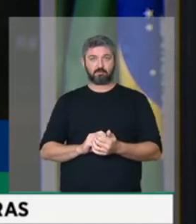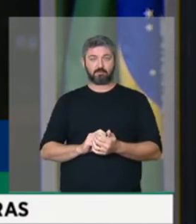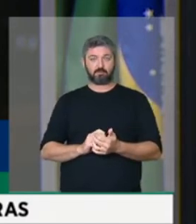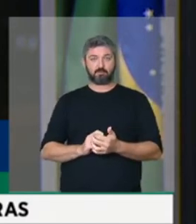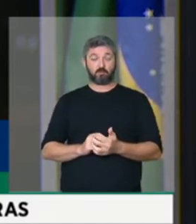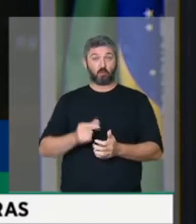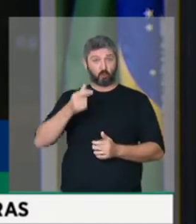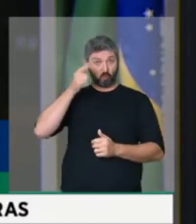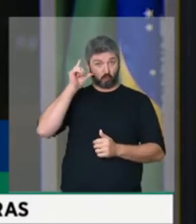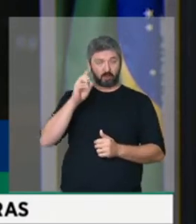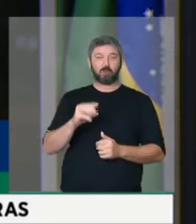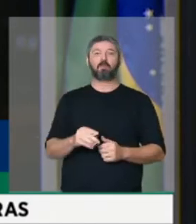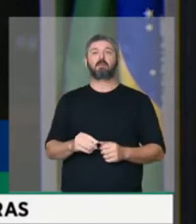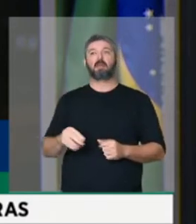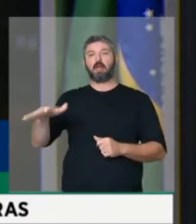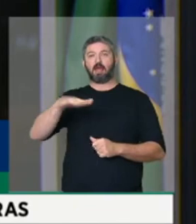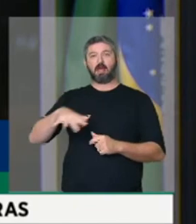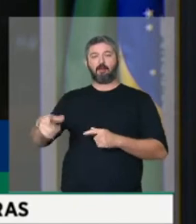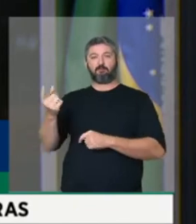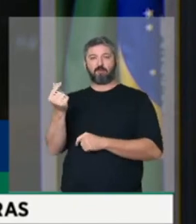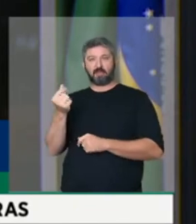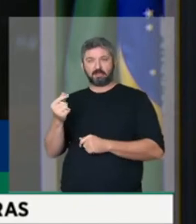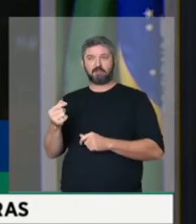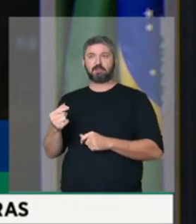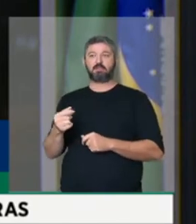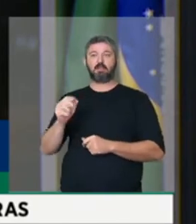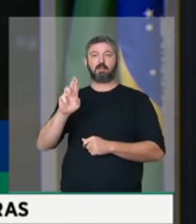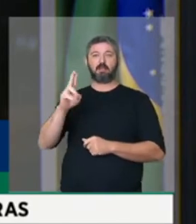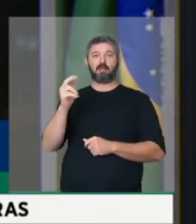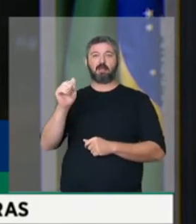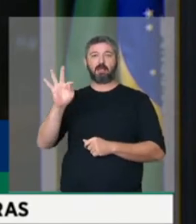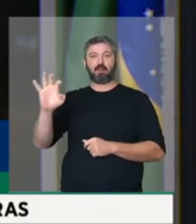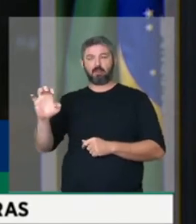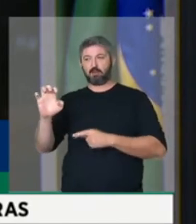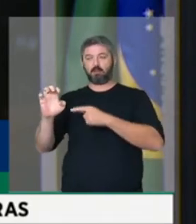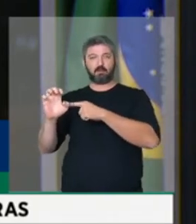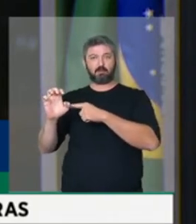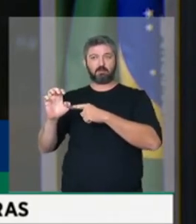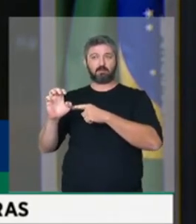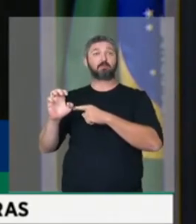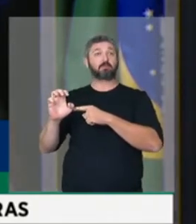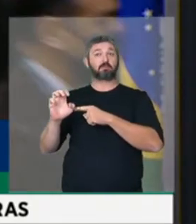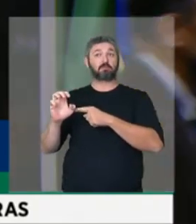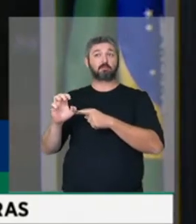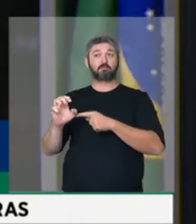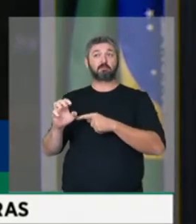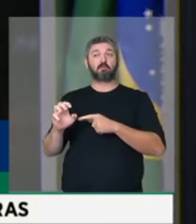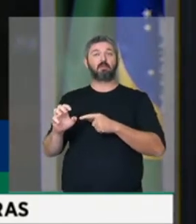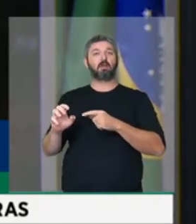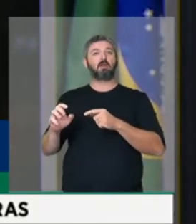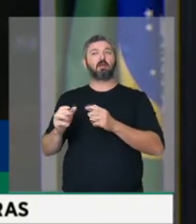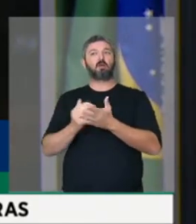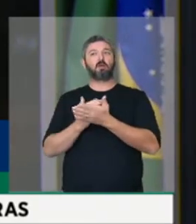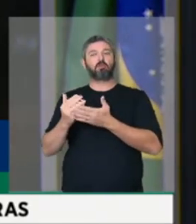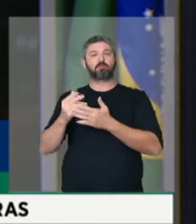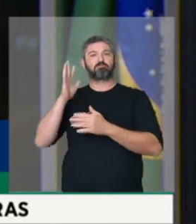SE TIVESSE HOJE NÃO TERIA ENERGIA PARA SUPORTAR O CRESCIMENTO ECONÔMICO QUE VIRIA DE UMA RETOMADA, DE UMA GRANDE RETOMADA DE